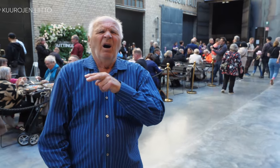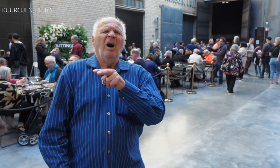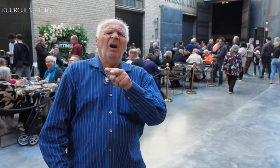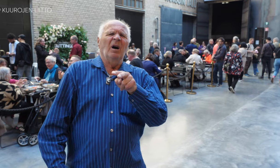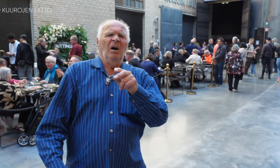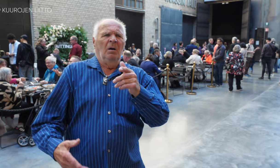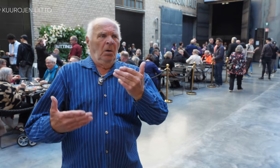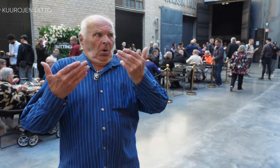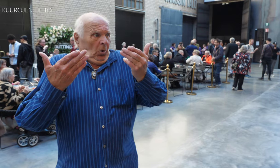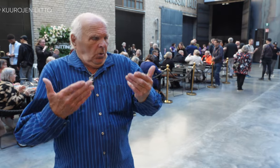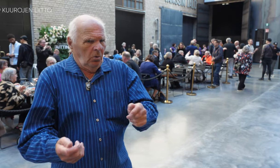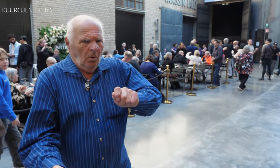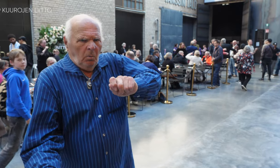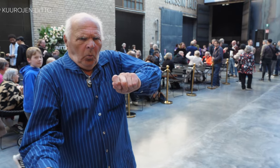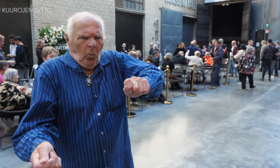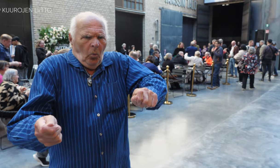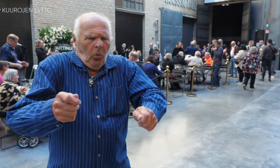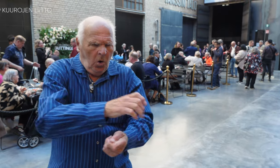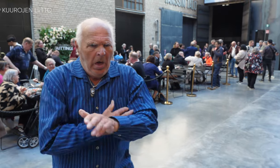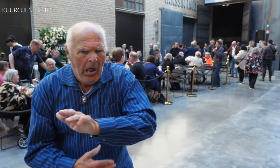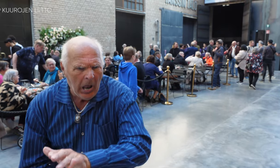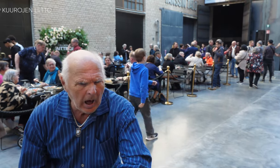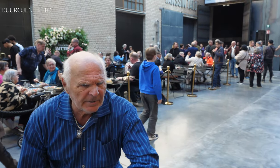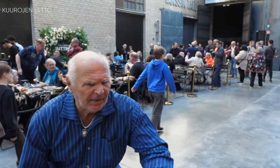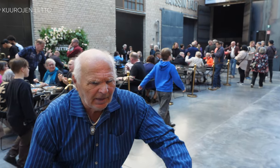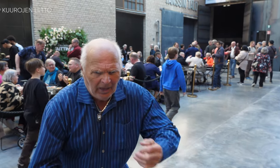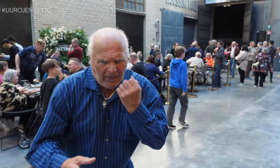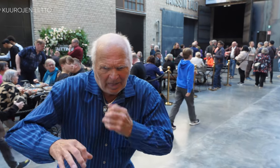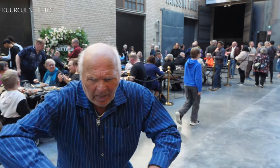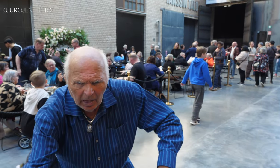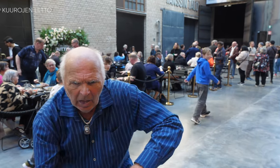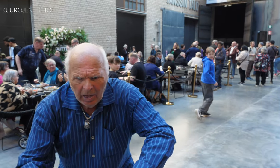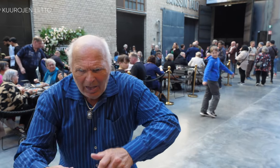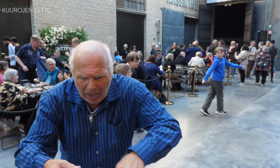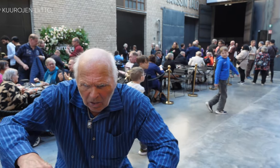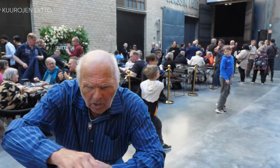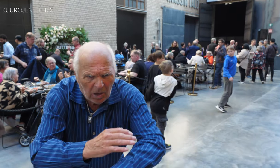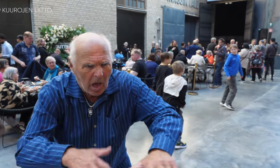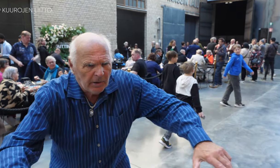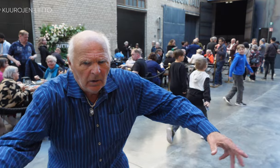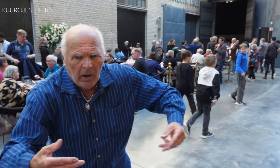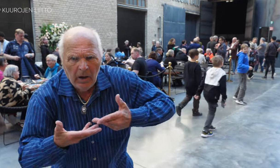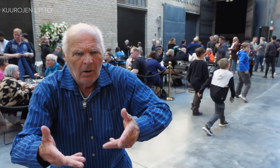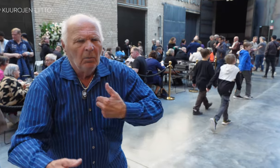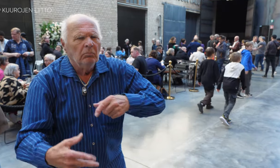Ajat ovat muuttuneet ja lavalla oli nyt lapsia leikkimässä ja esiintymässä.